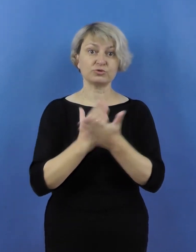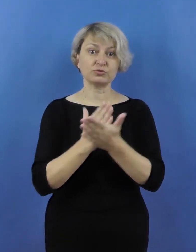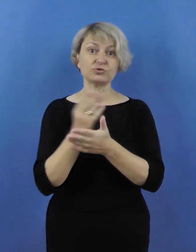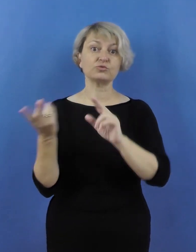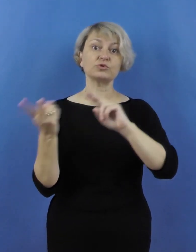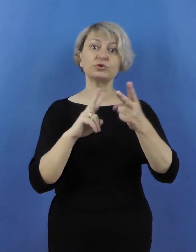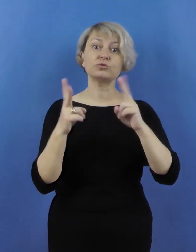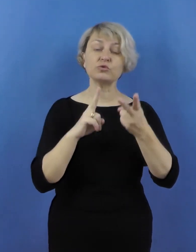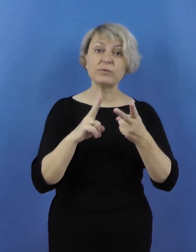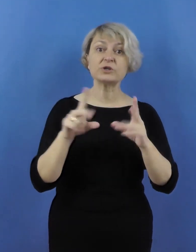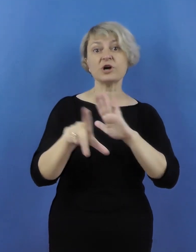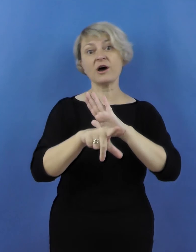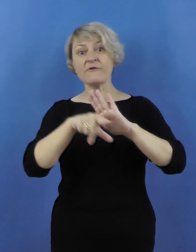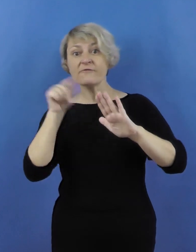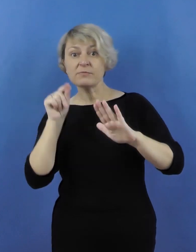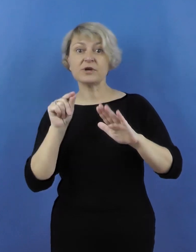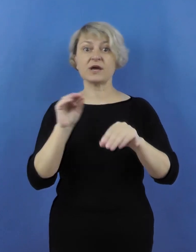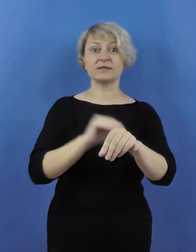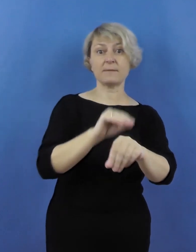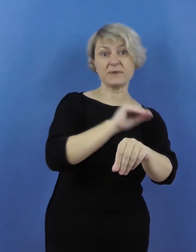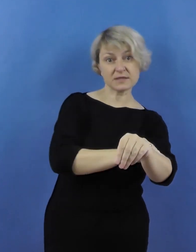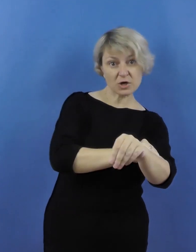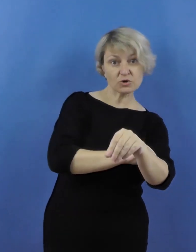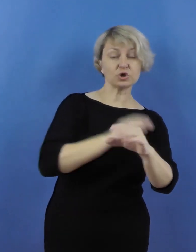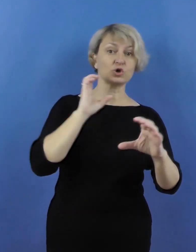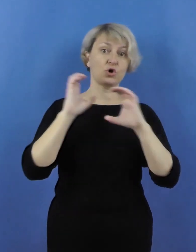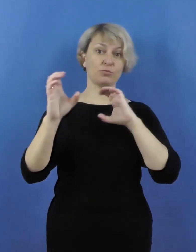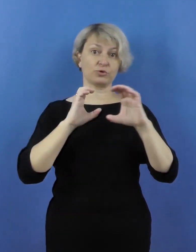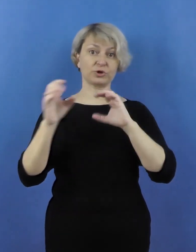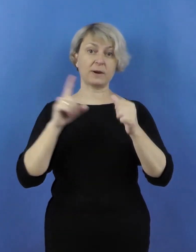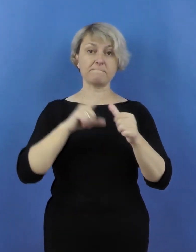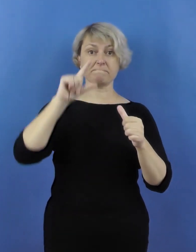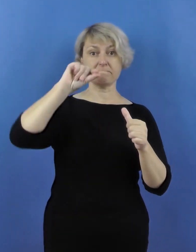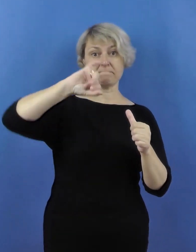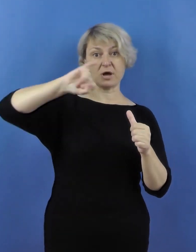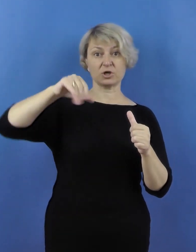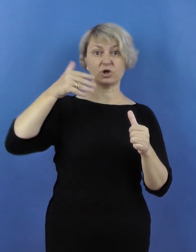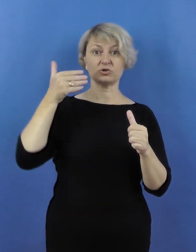komunikowania się za pomocą: PJM (Polski Język Migowy)